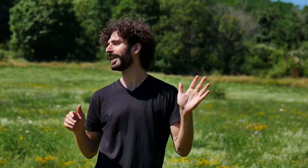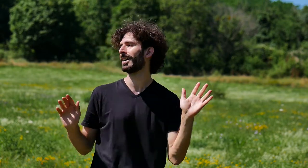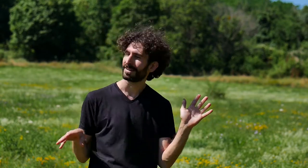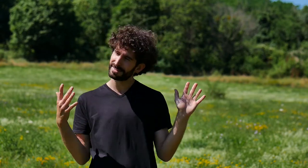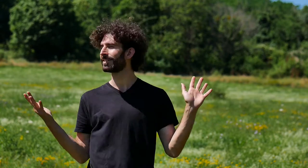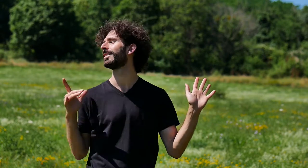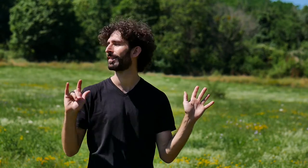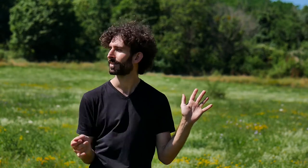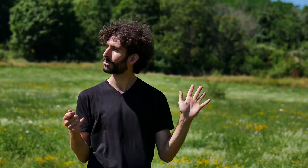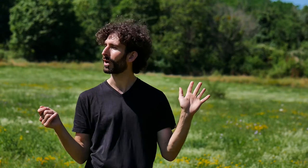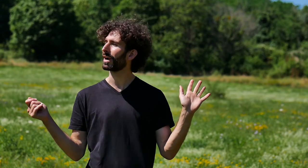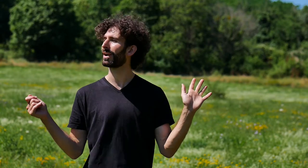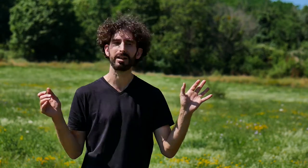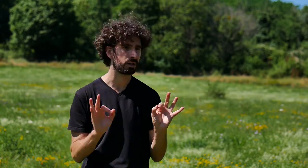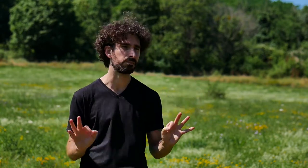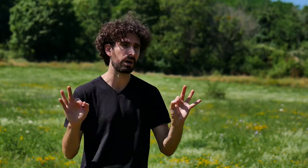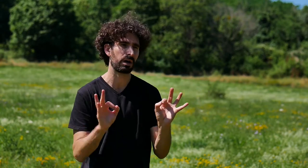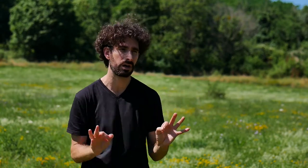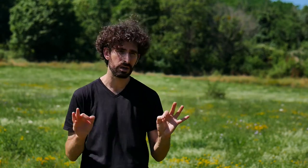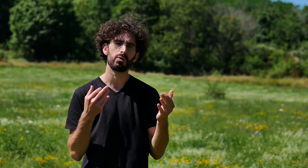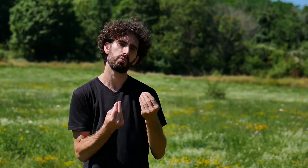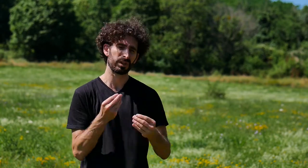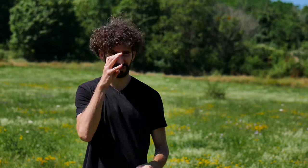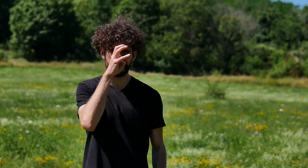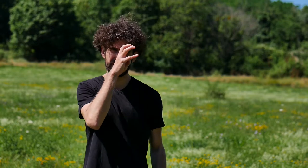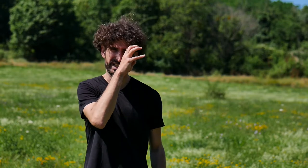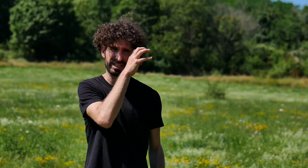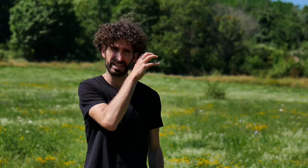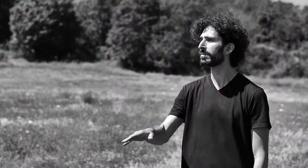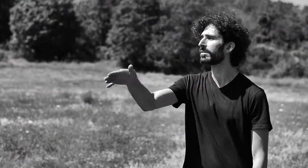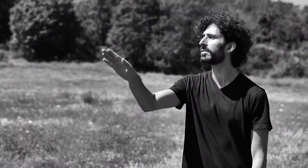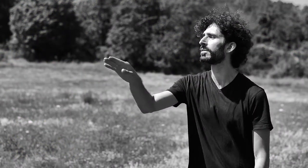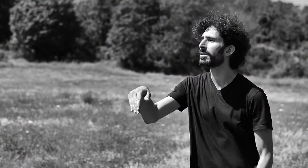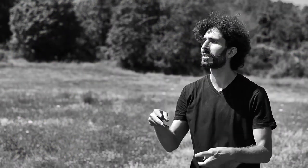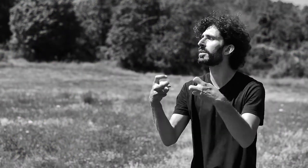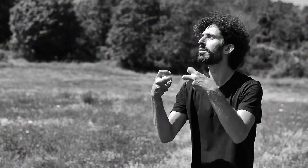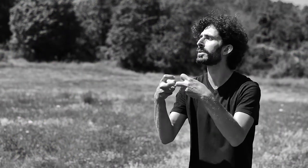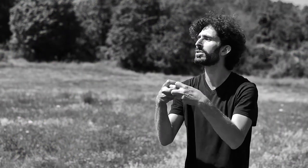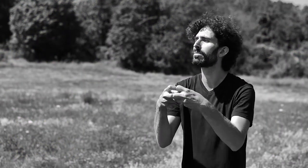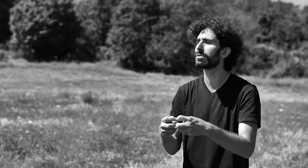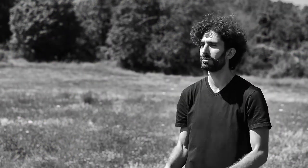et il n'y a pas de naturel ou alors difficilement. Hé, voici un exemple.